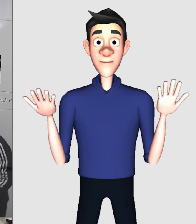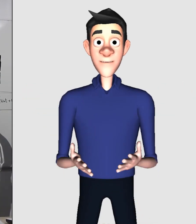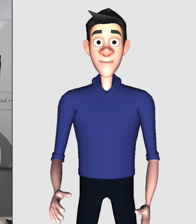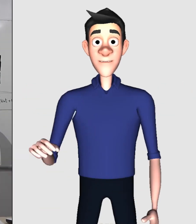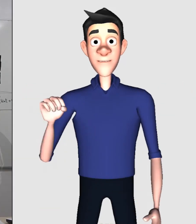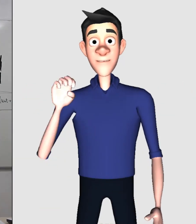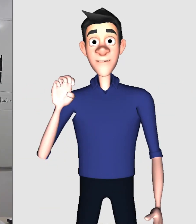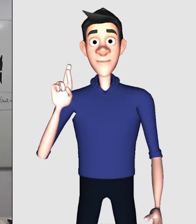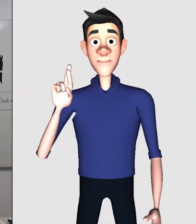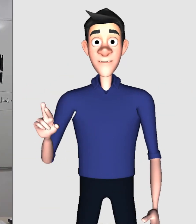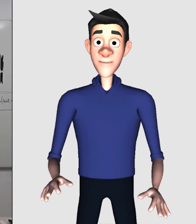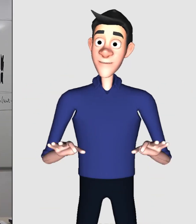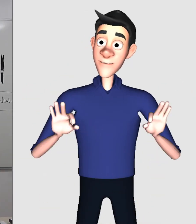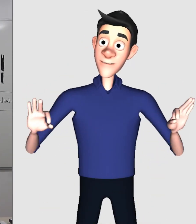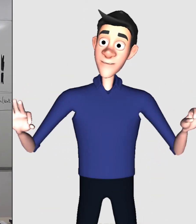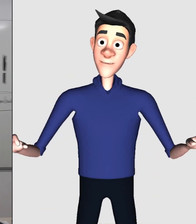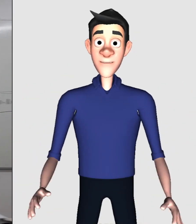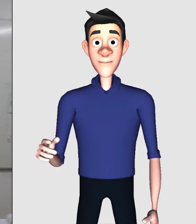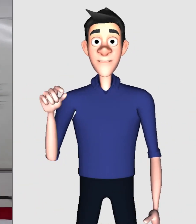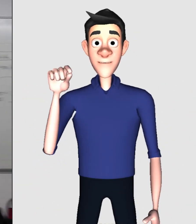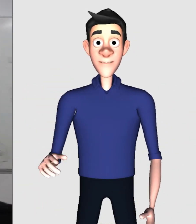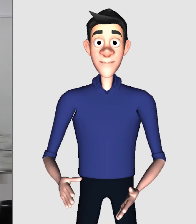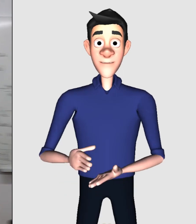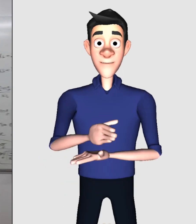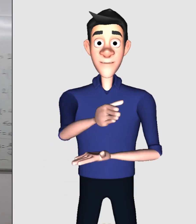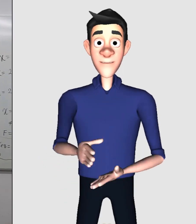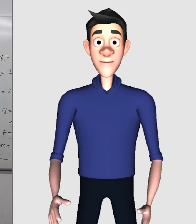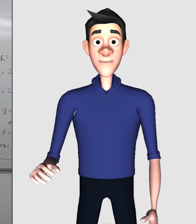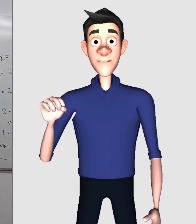O movimento que m gera, vai ser igual movimento em uma mola mais a outra